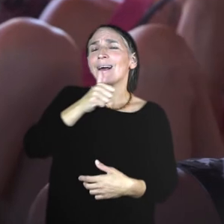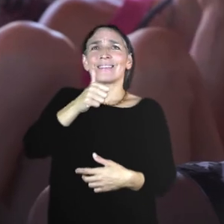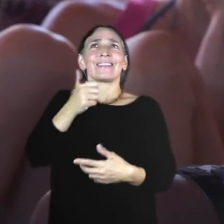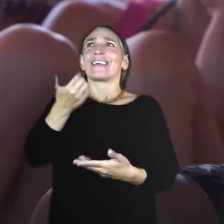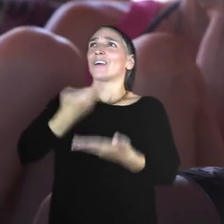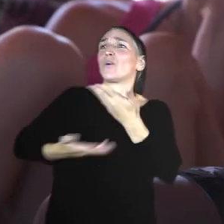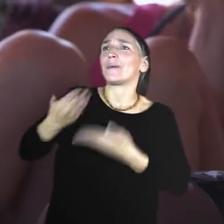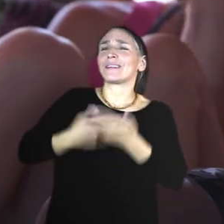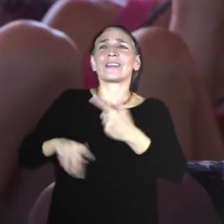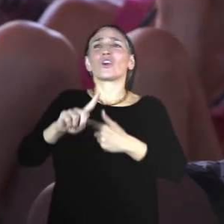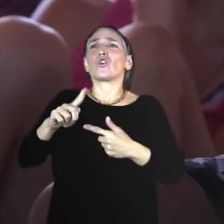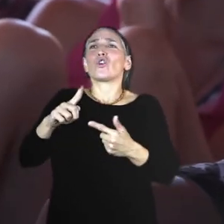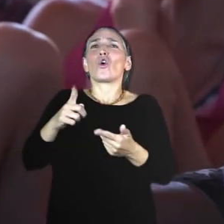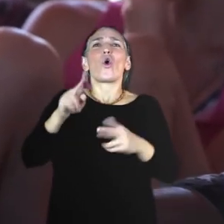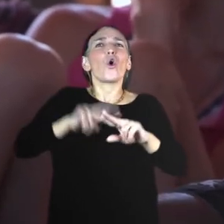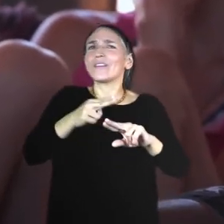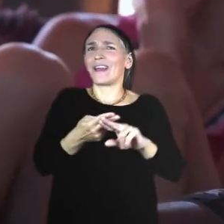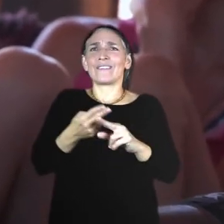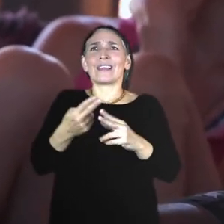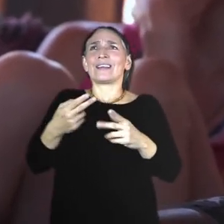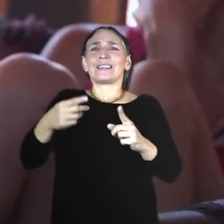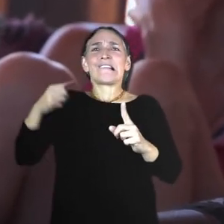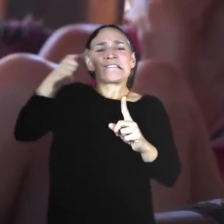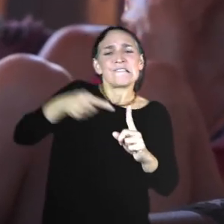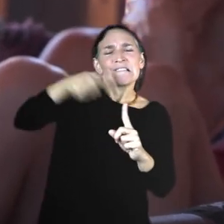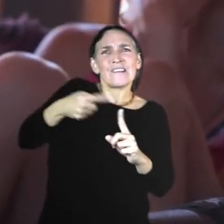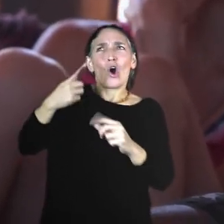y no vivir una situación de maltrato o de sentirse vulnerable.